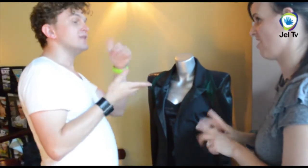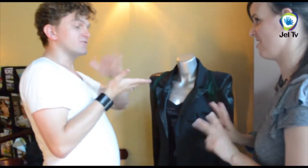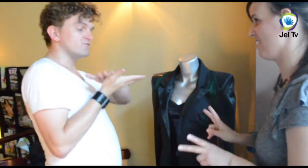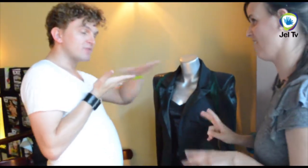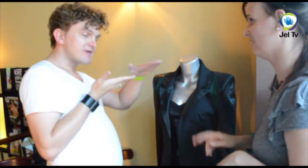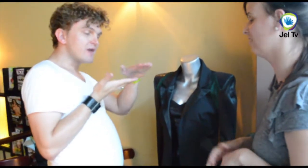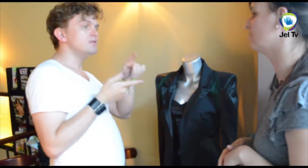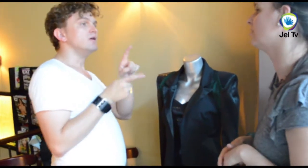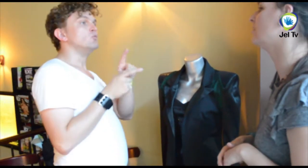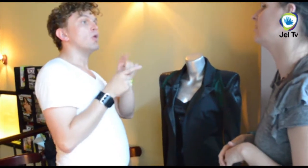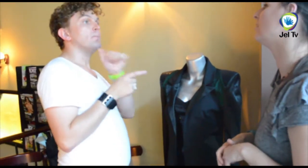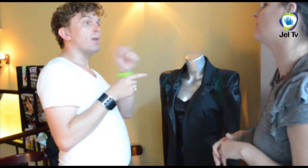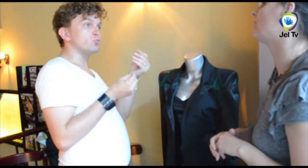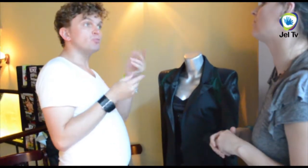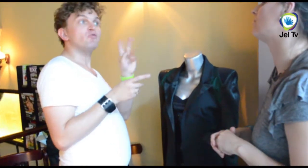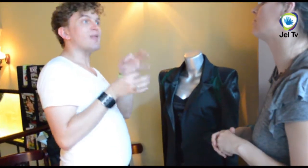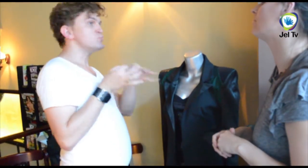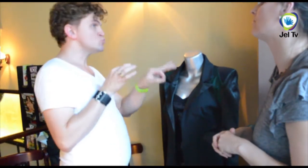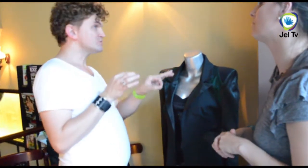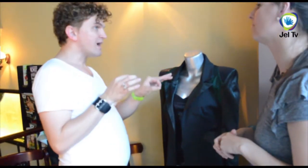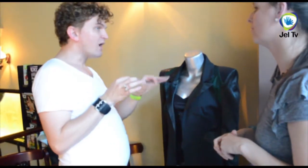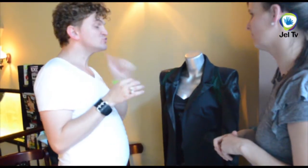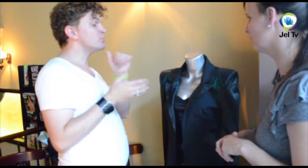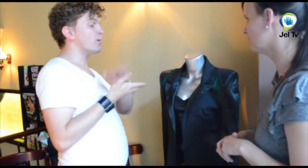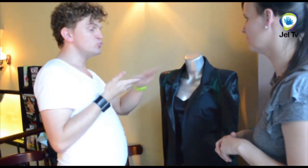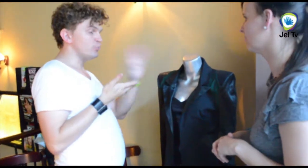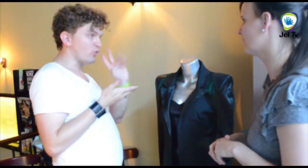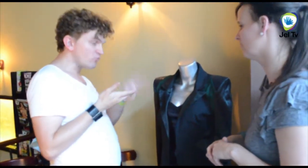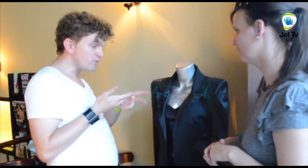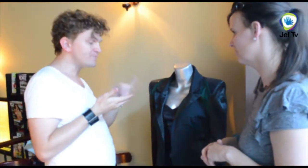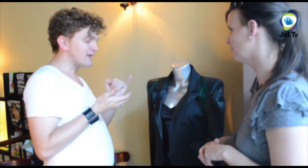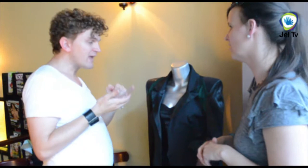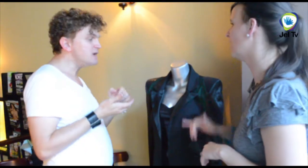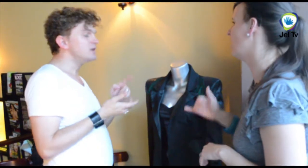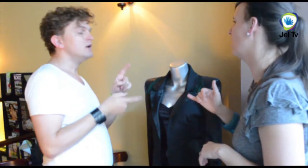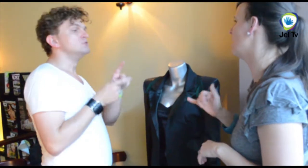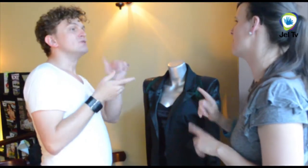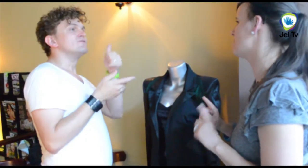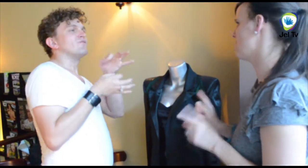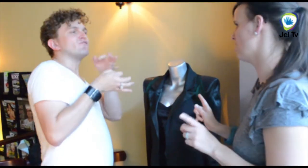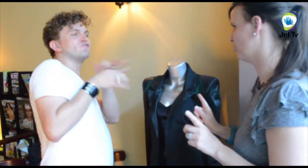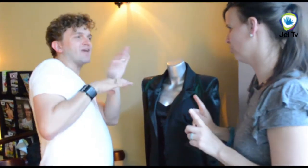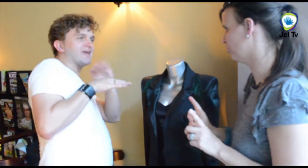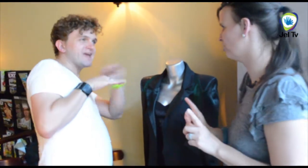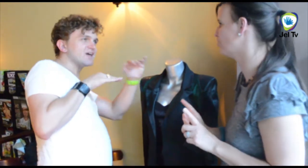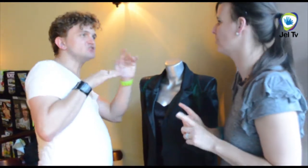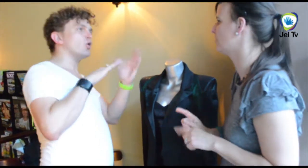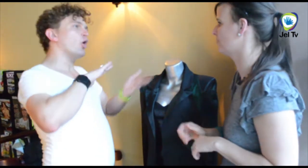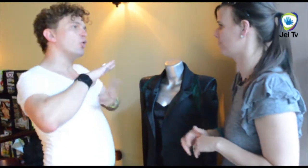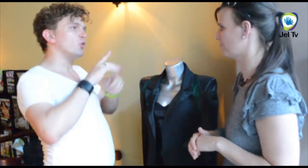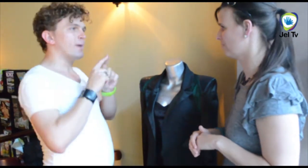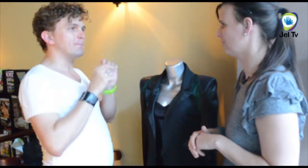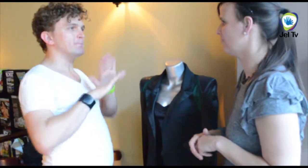Igen, fényes, Olyan a pamut, hogy nem csúszkál. Felül fényes, alul matt.